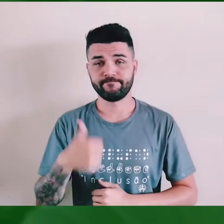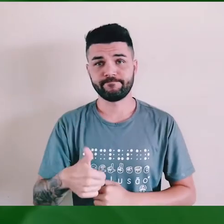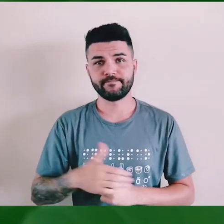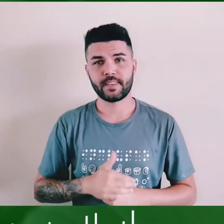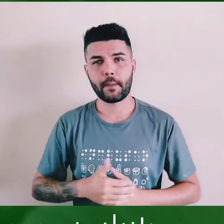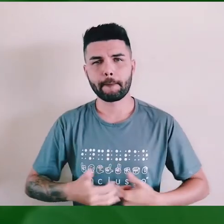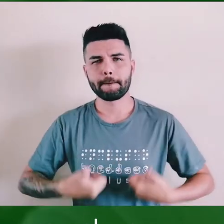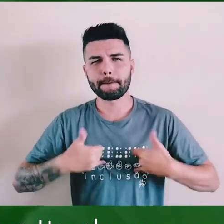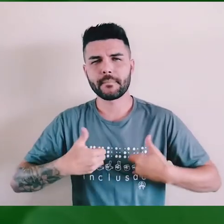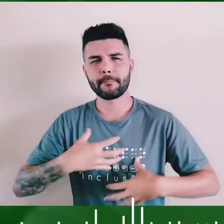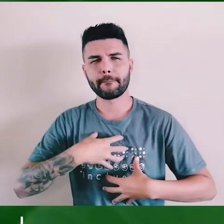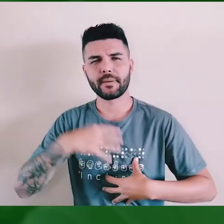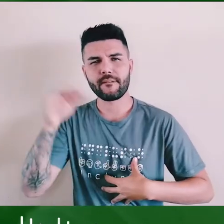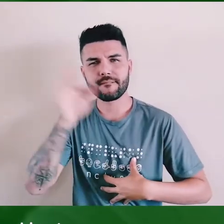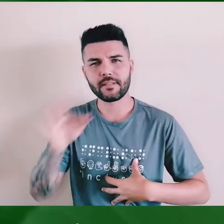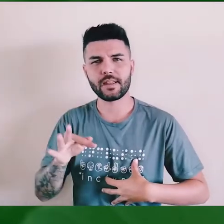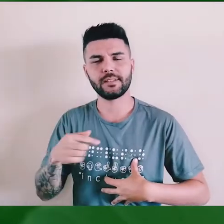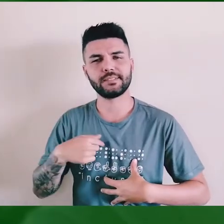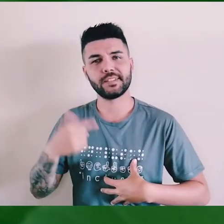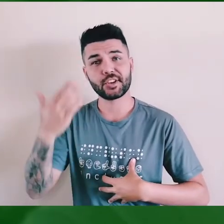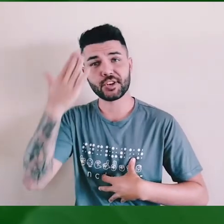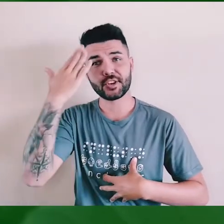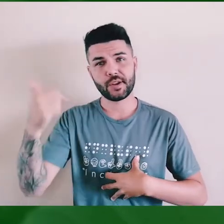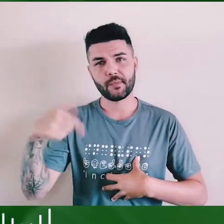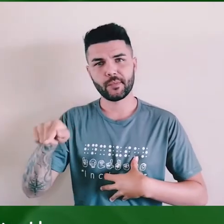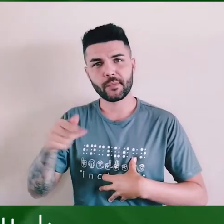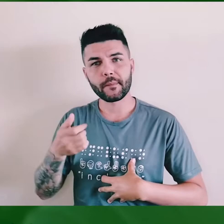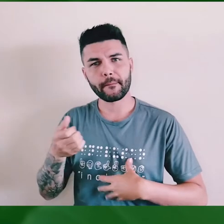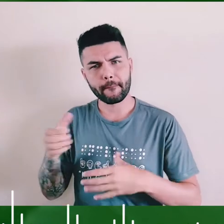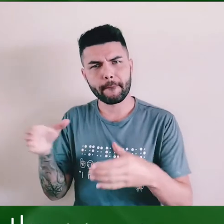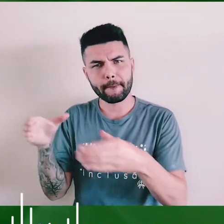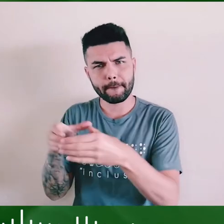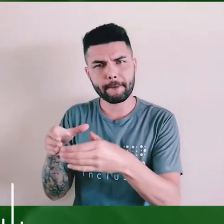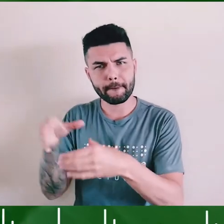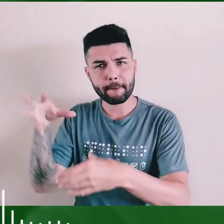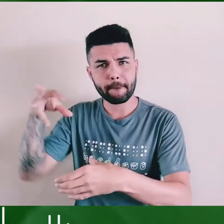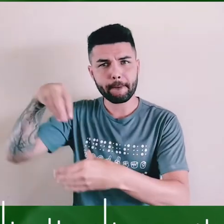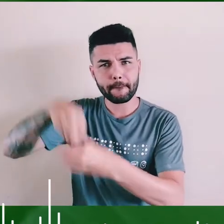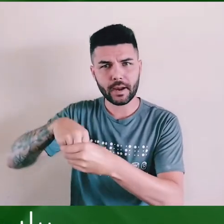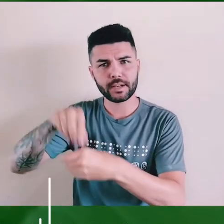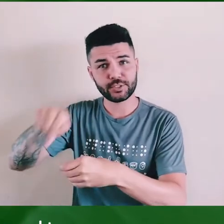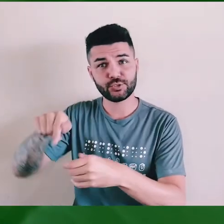para fazer parte desse projeto. Gabriel: Sim, sim. Vamos começar a conversar um pouquinho?